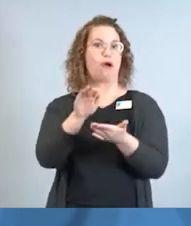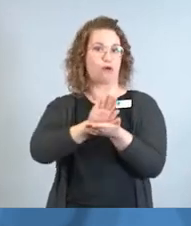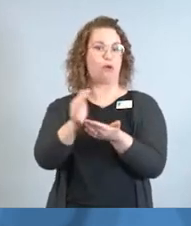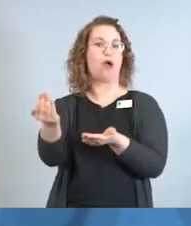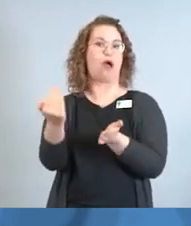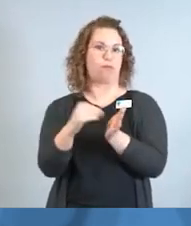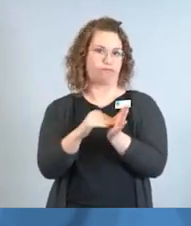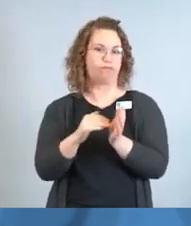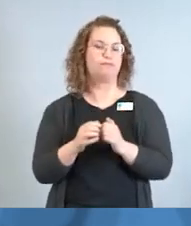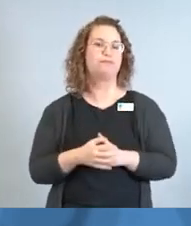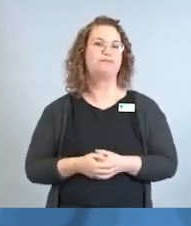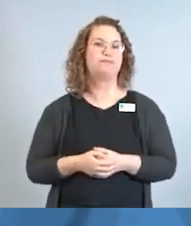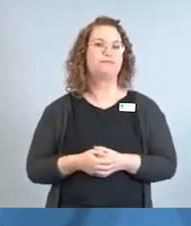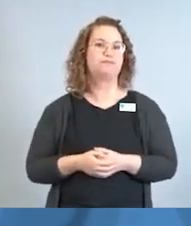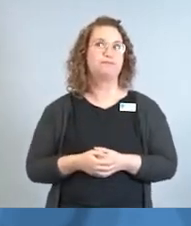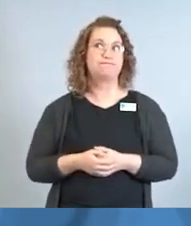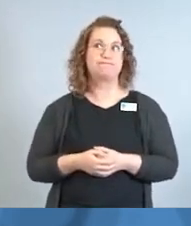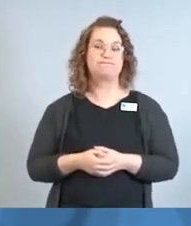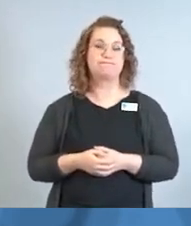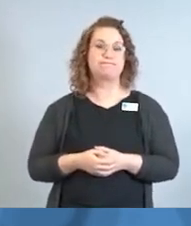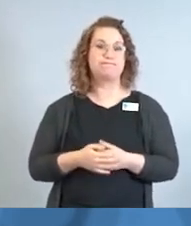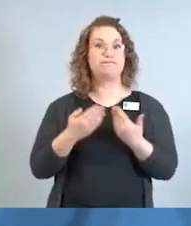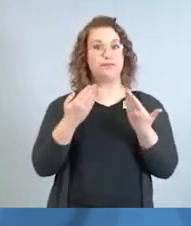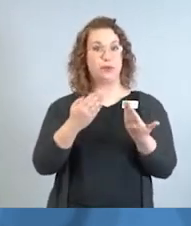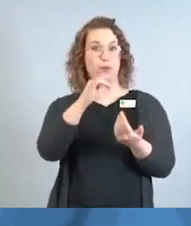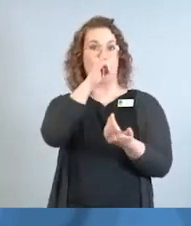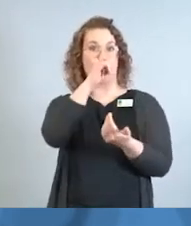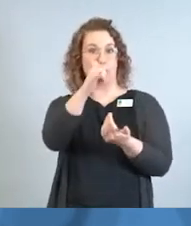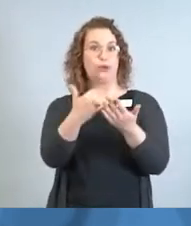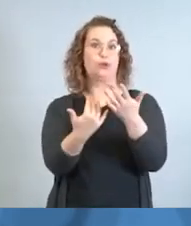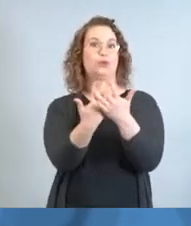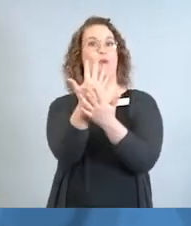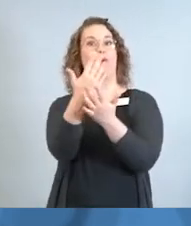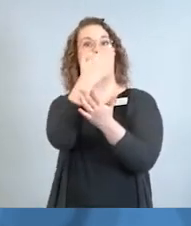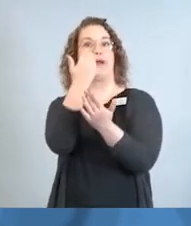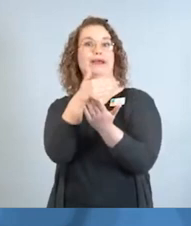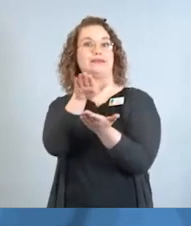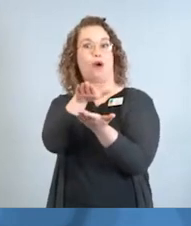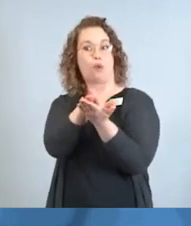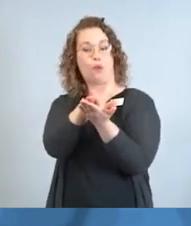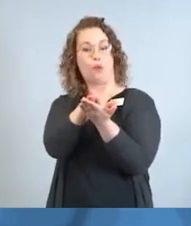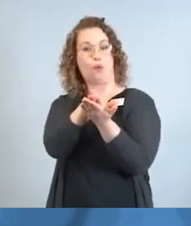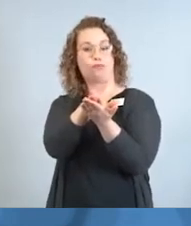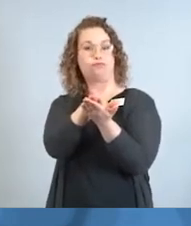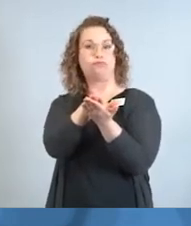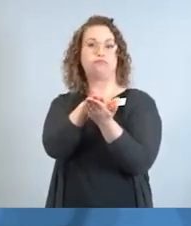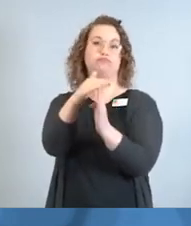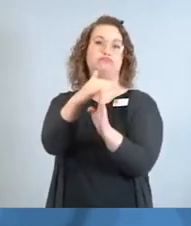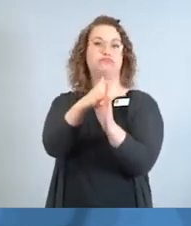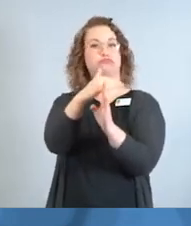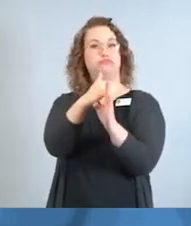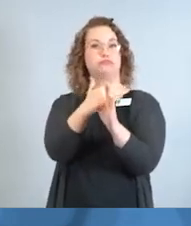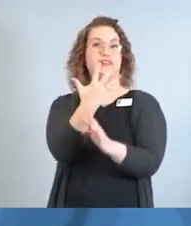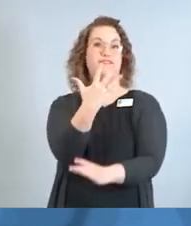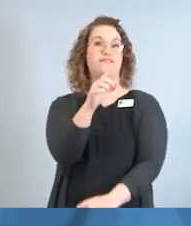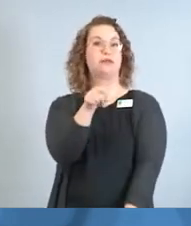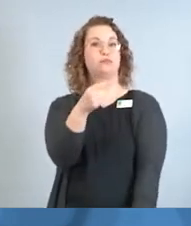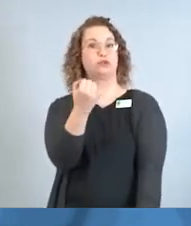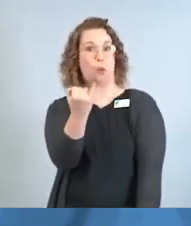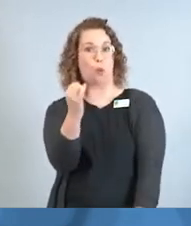Huhti-, touko- ja kesäkuussa on tulossa noin 5,6 miljoonaa rokoteannosta.